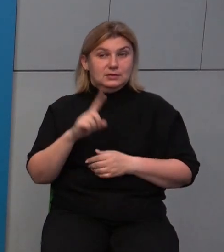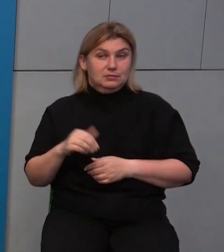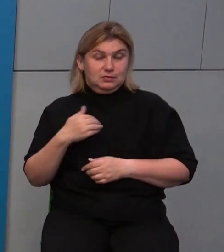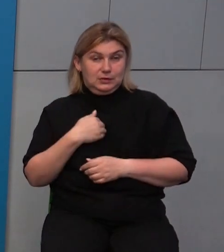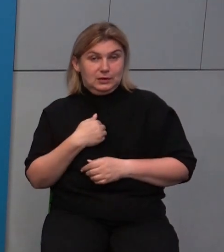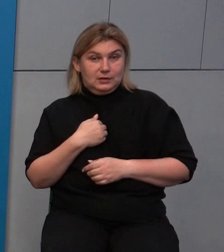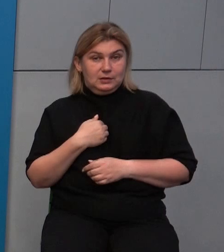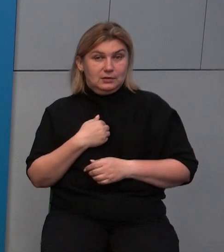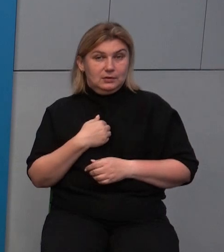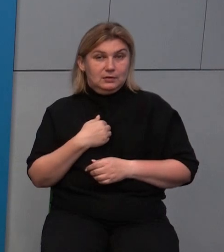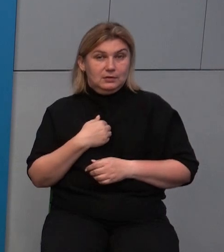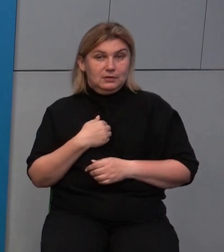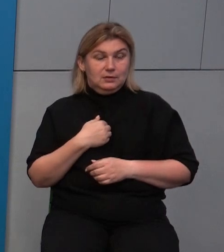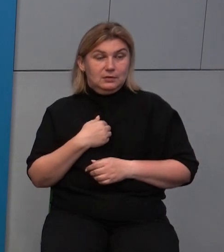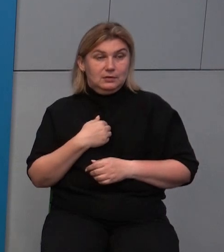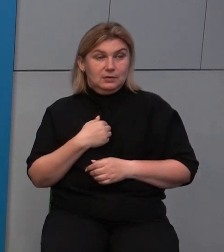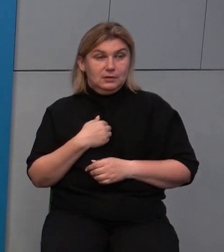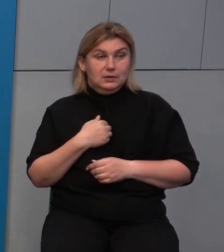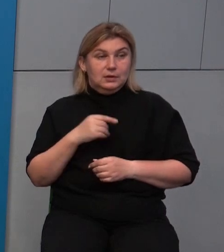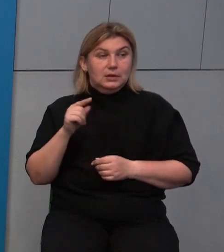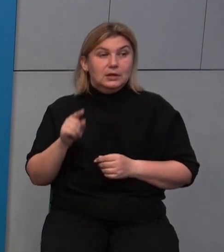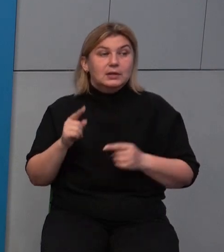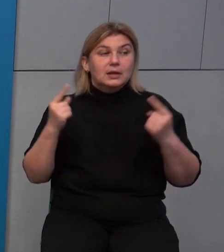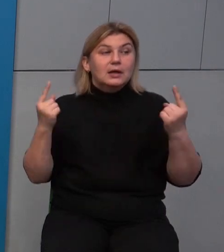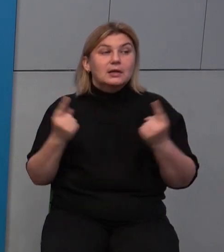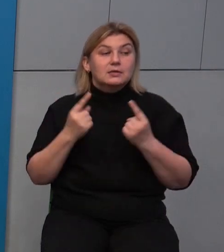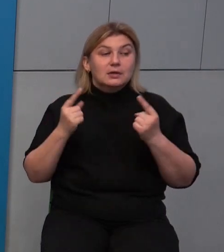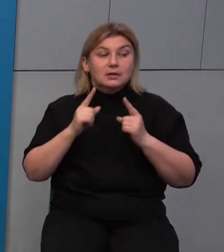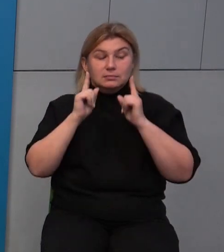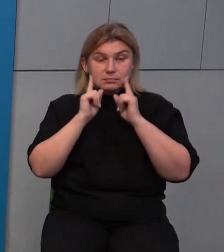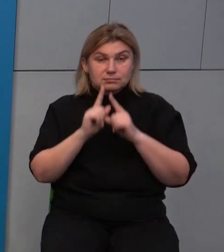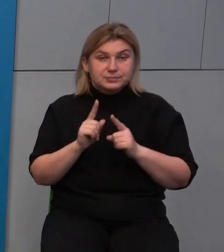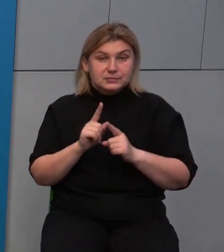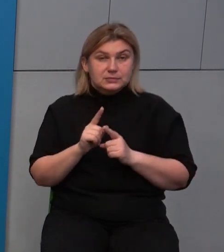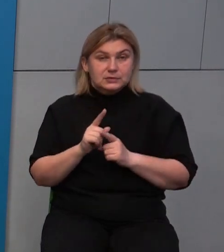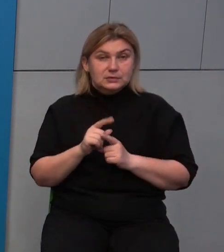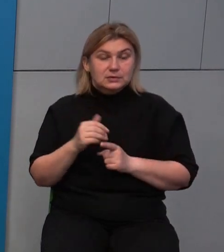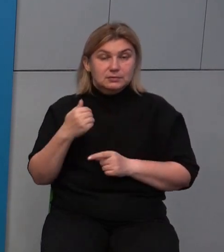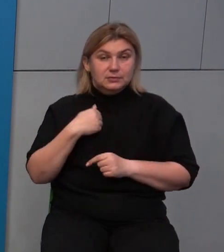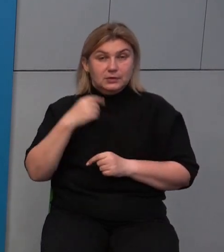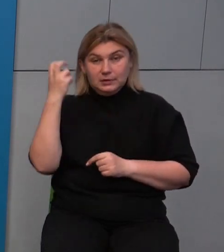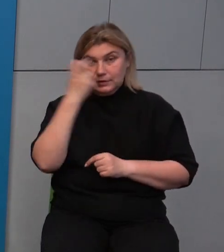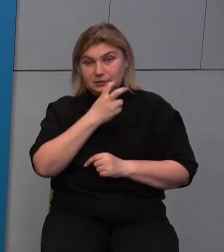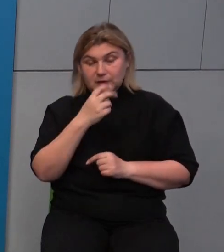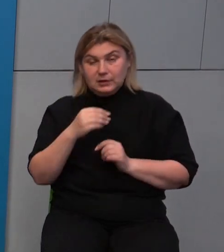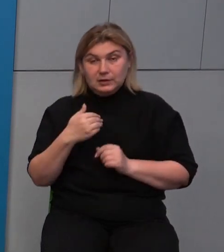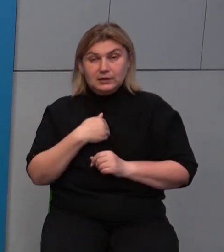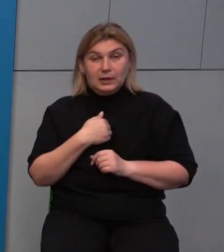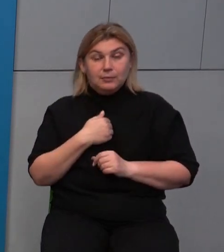Więc ta sytuacja rzeczywiście była ciekawa dla mnie,